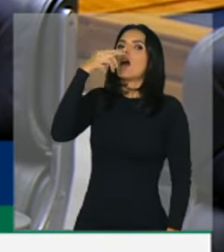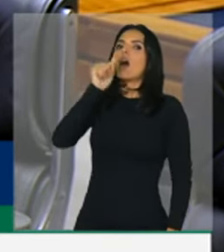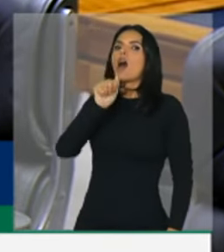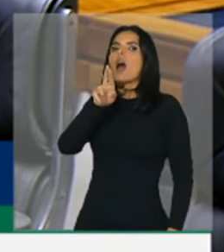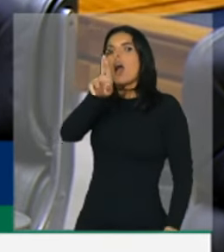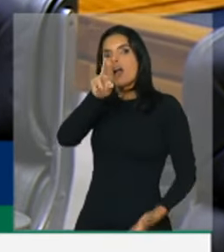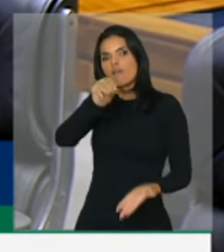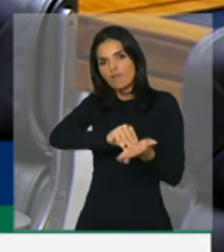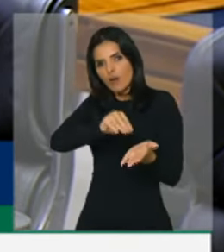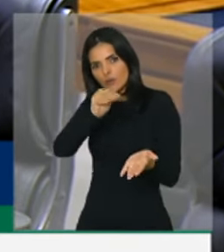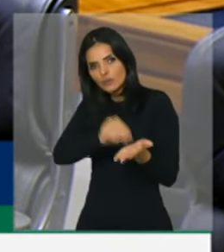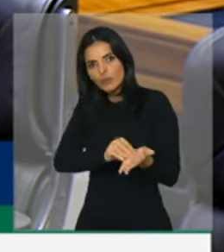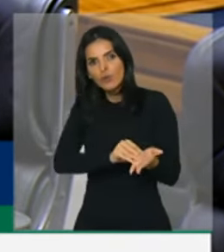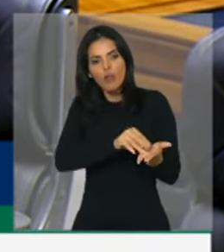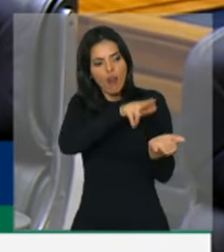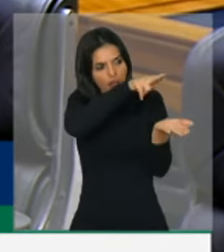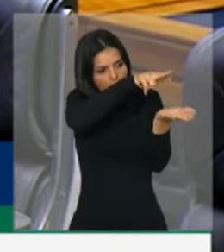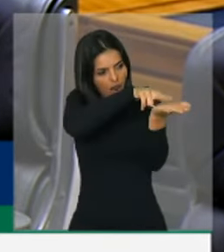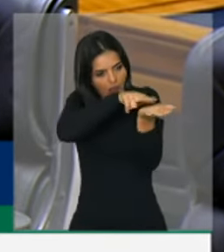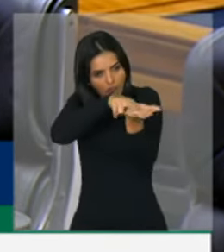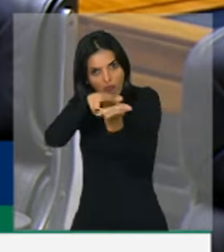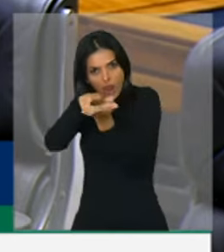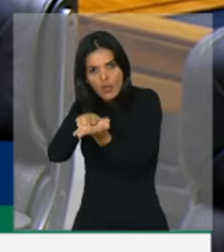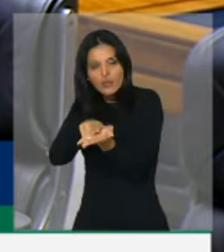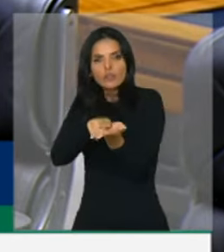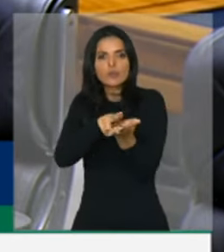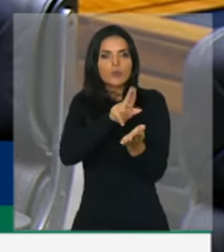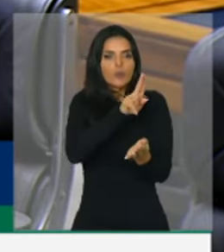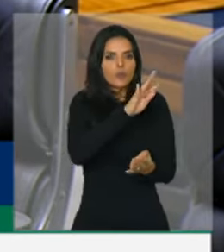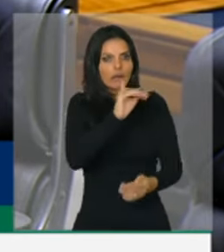ENFERMARIA E LEITOS DE UTI. A NECESSIDADE DE LEVAR OS PACIENTES DO SEU ESTADO PARA OUTRAS REGIÕES BRASILEIRAS.